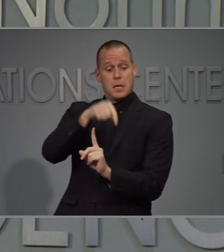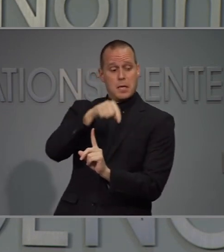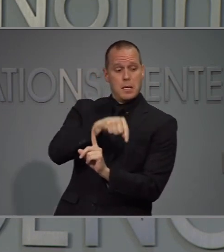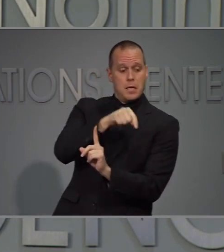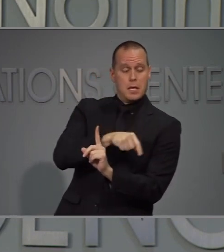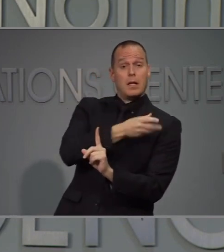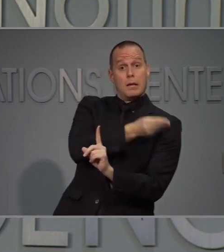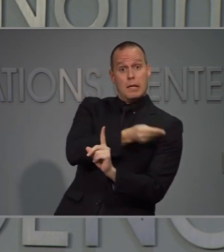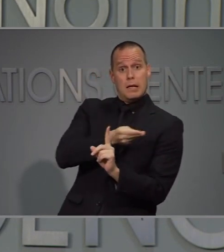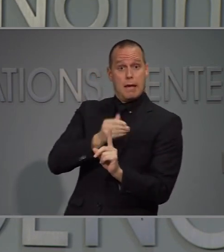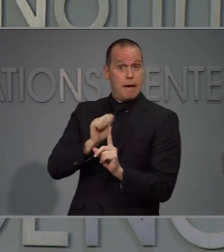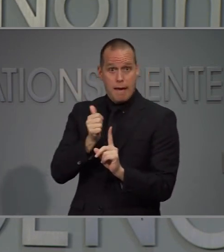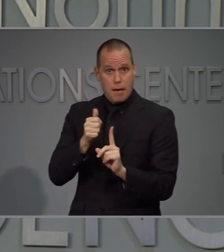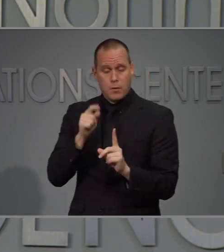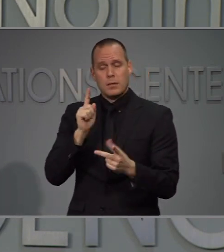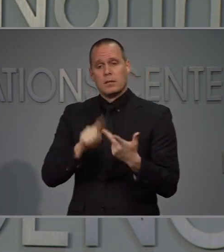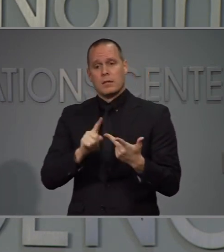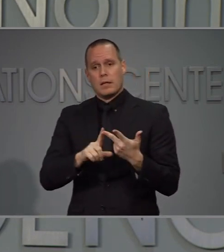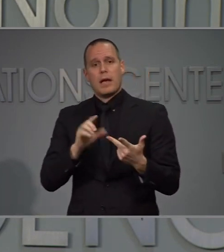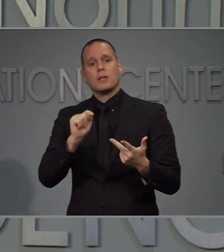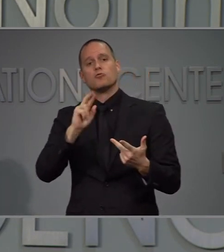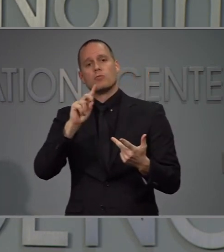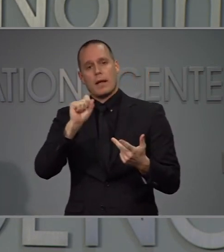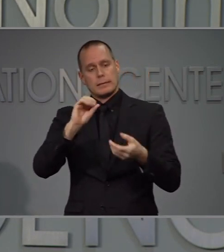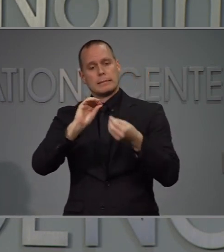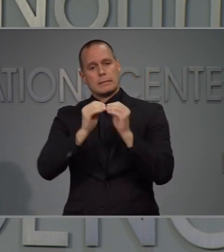tendencias que estamos analizando luego,